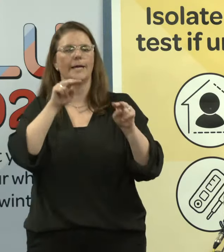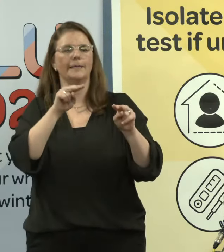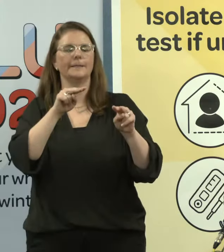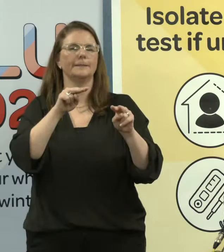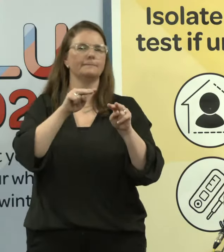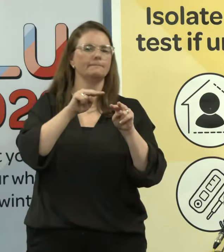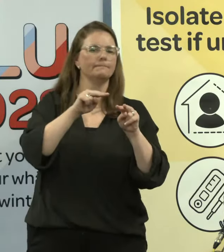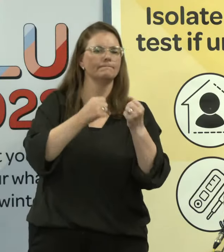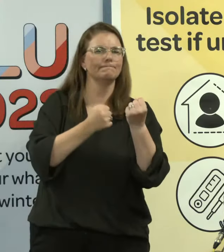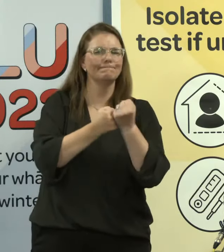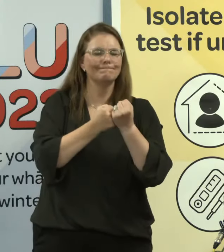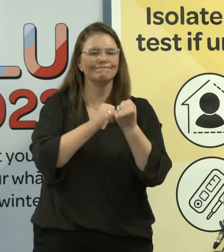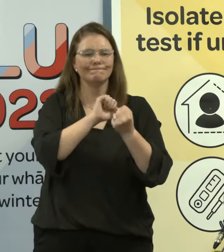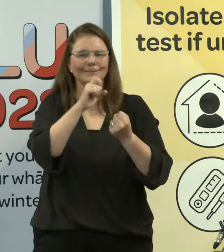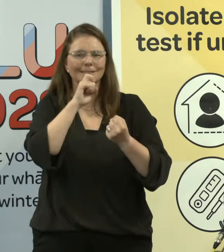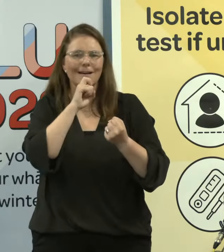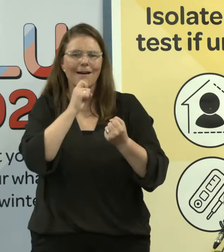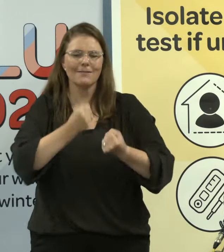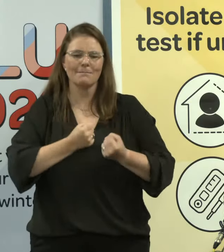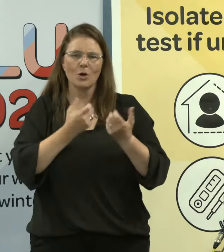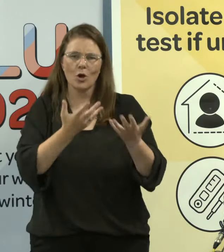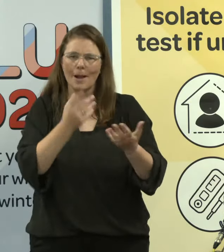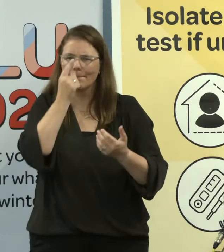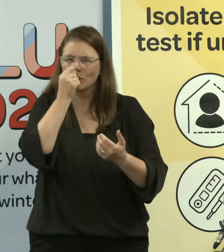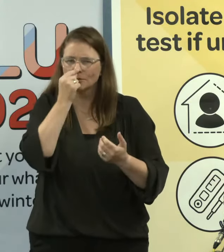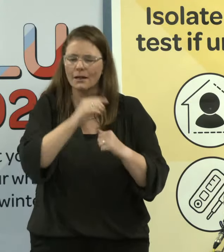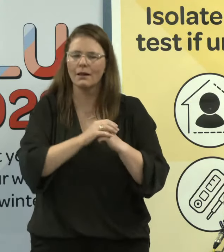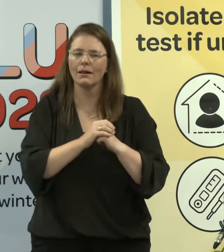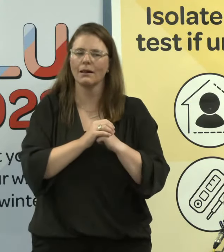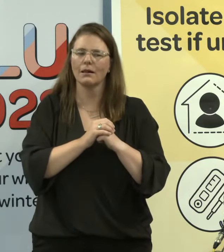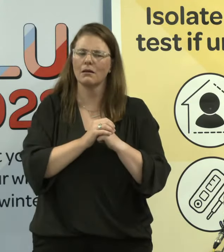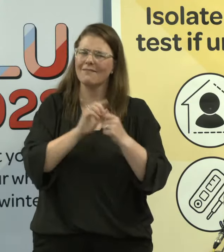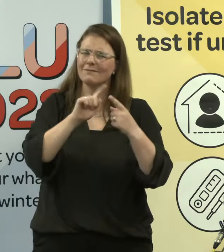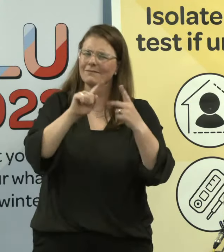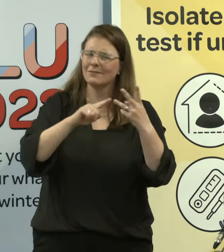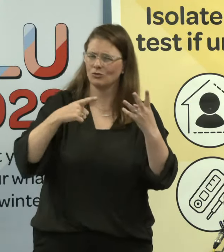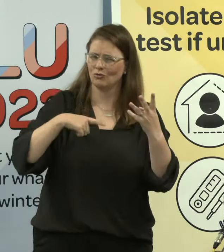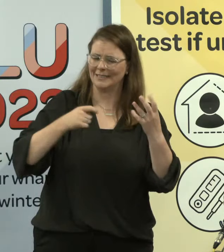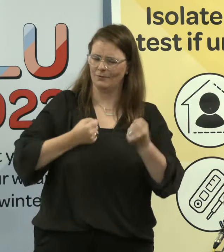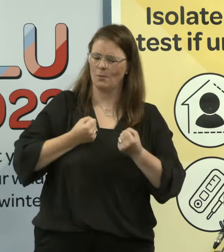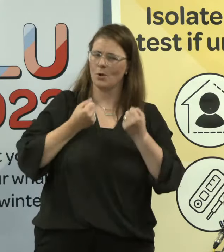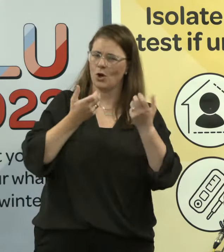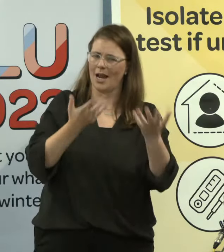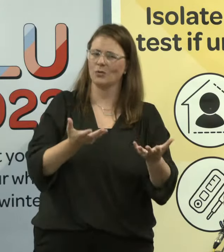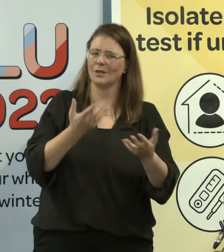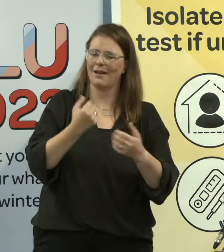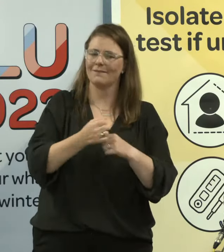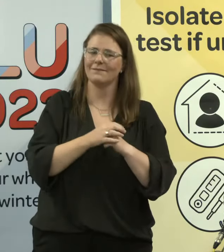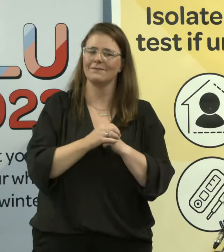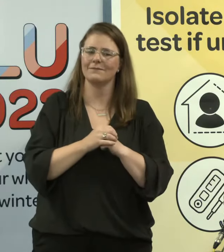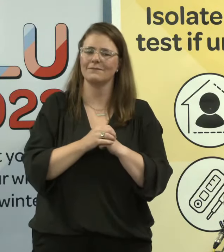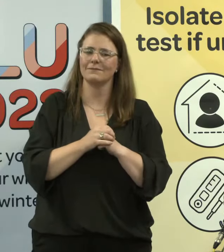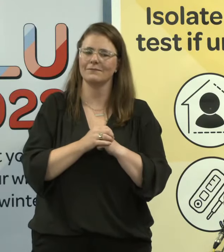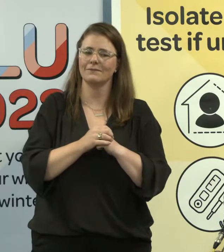pea koe kaore e taea e koe te tango i tetahi wa, engari ki